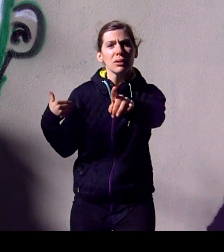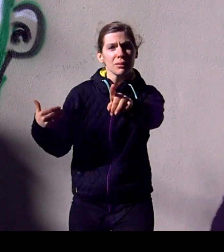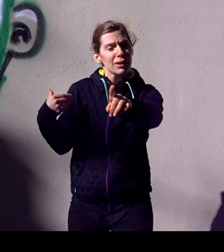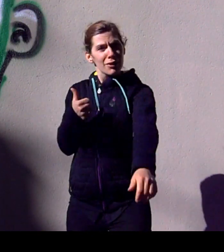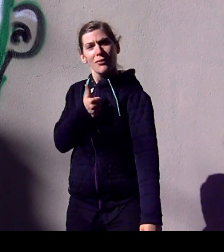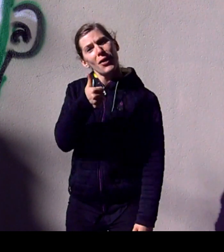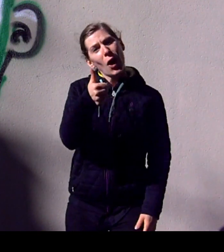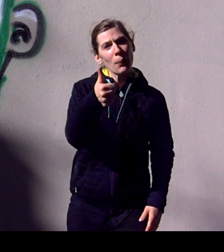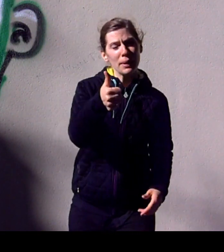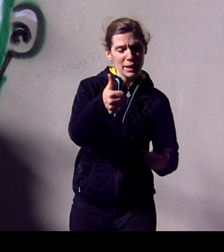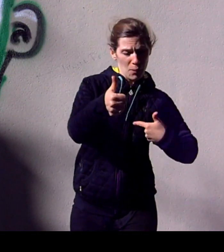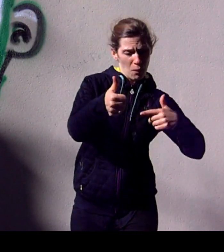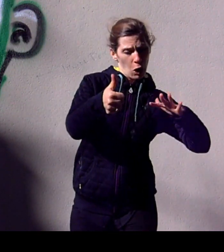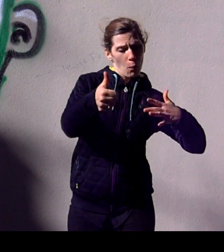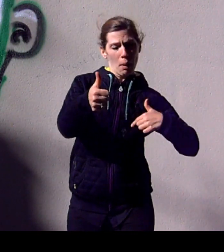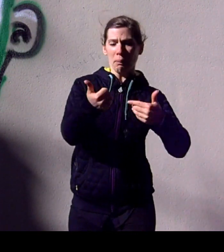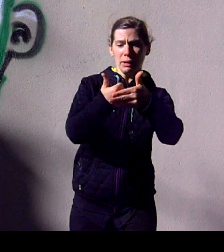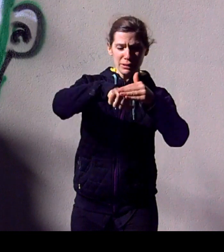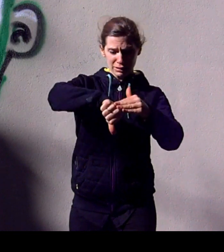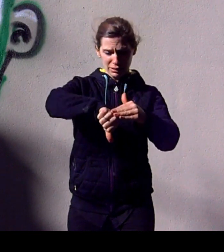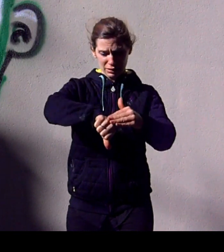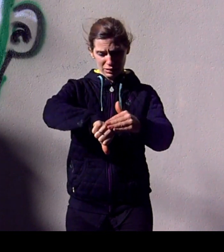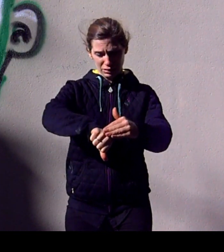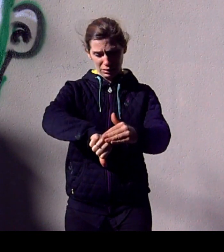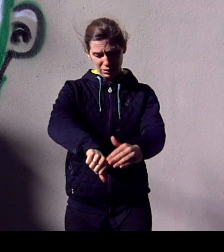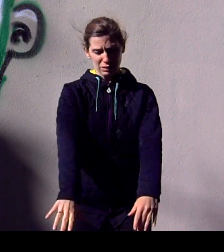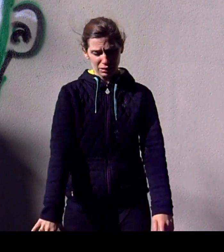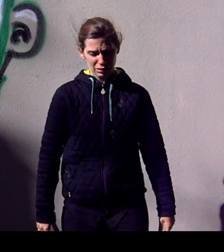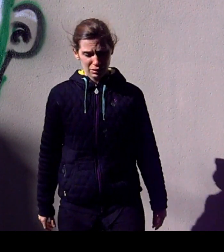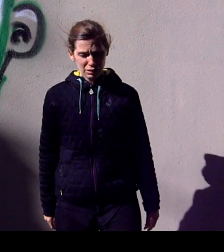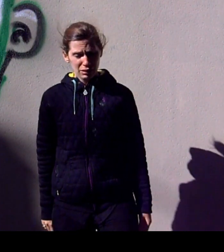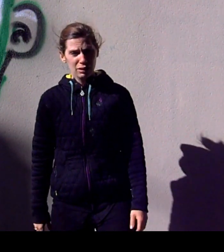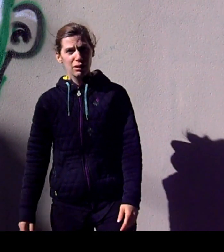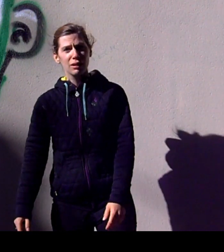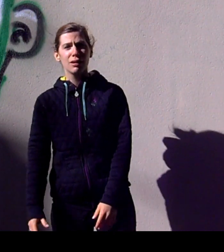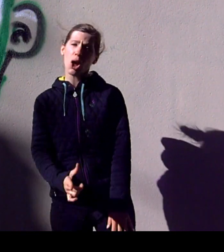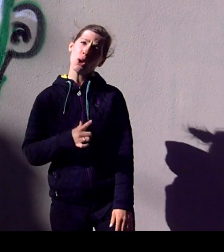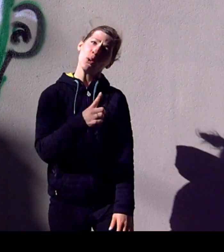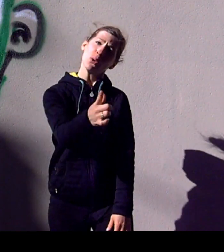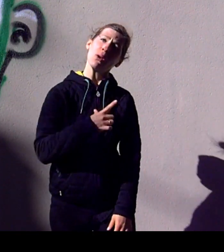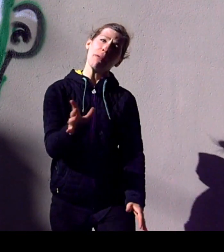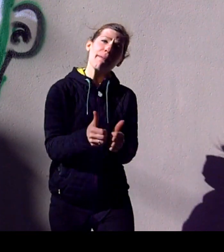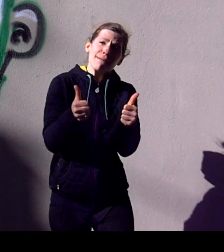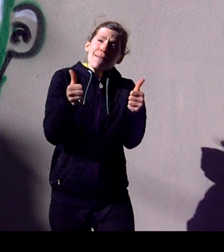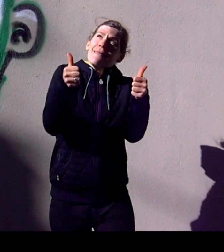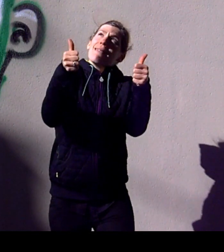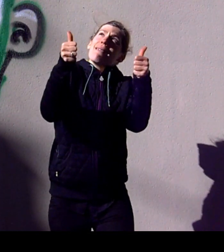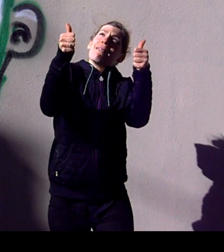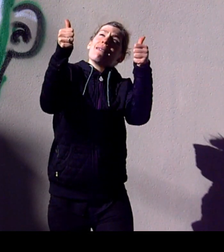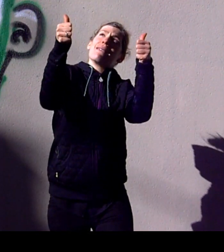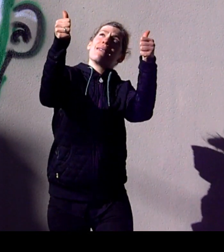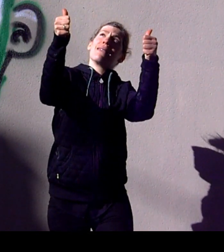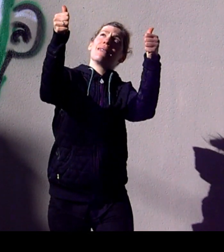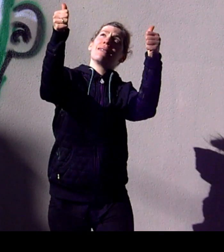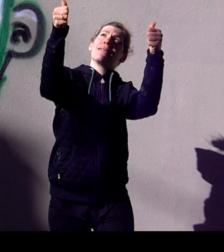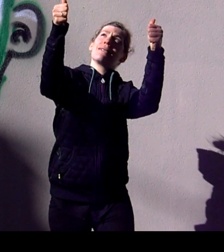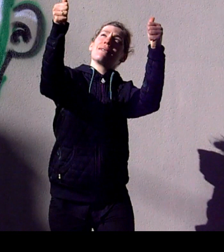Tu étais formidable, j'étais fort minable Nous étions formidables